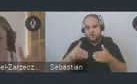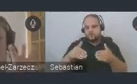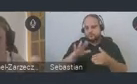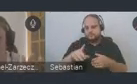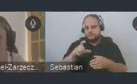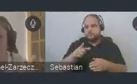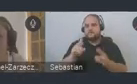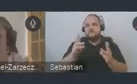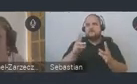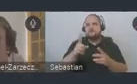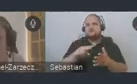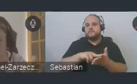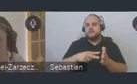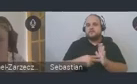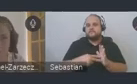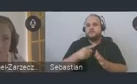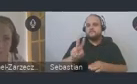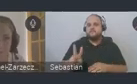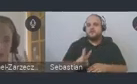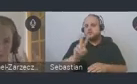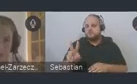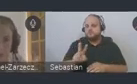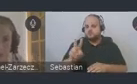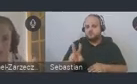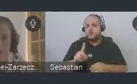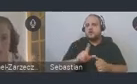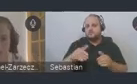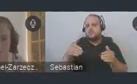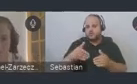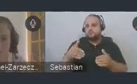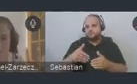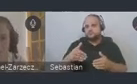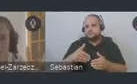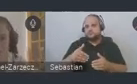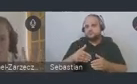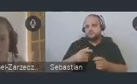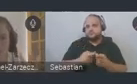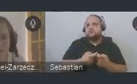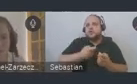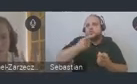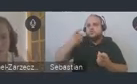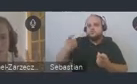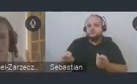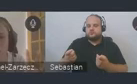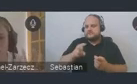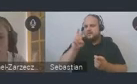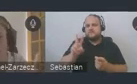To jest warsztat zaplanowany na dwie godziny. Ale może się zdarzyć, że to przejdzie, może nie na całe dwie godziny,